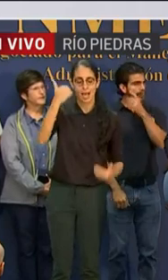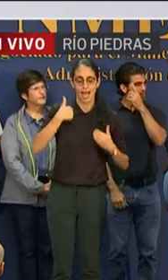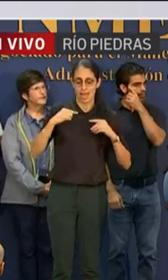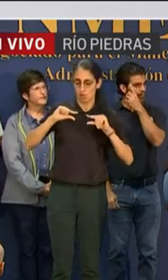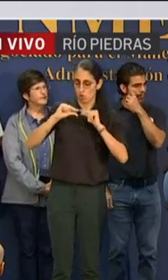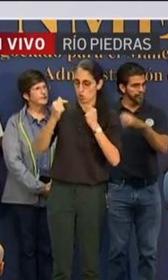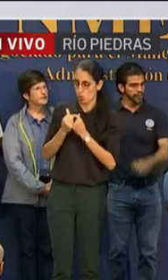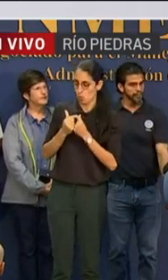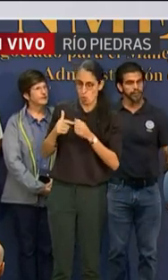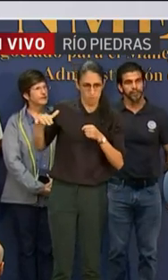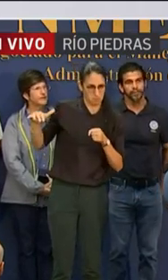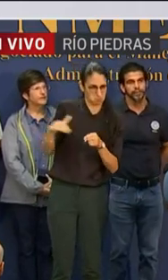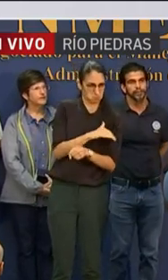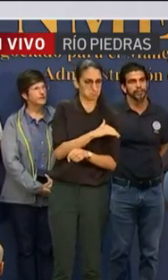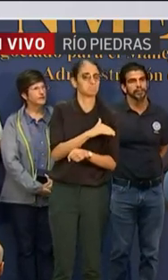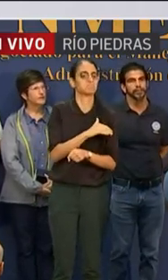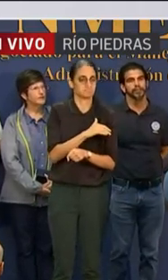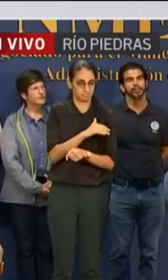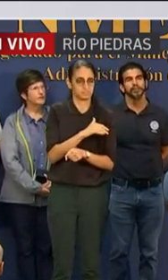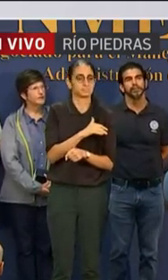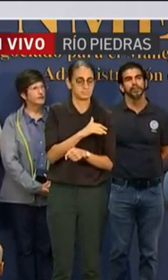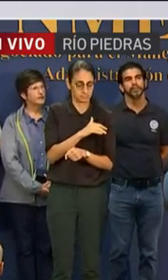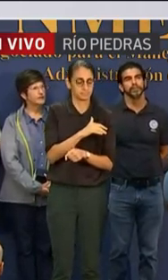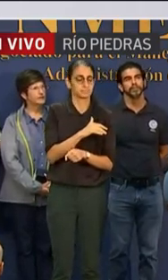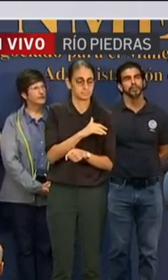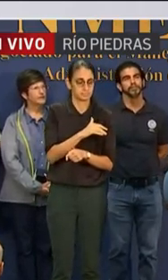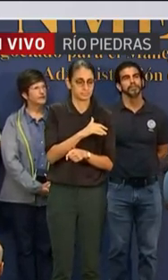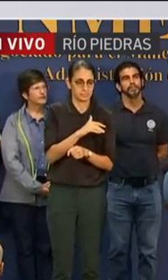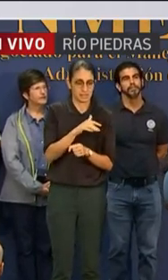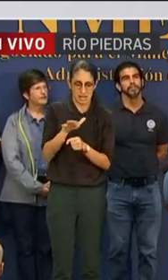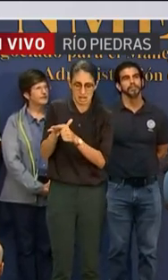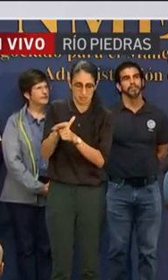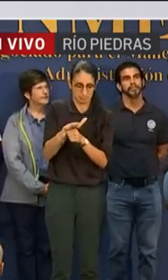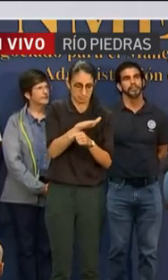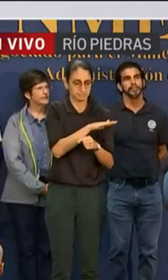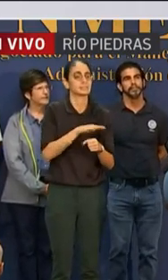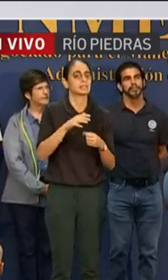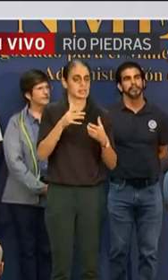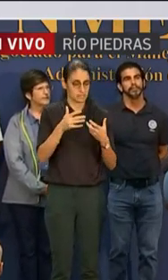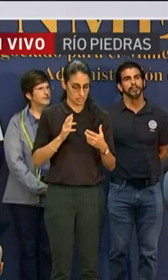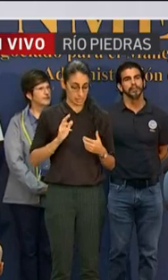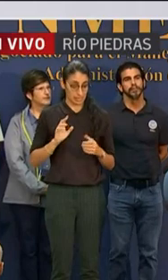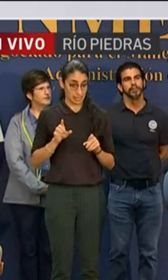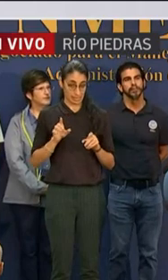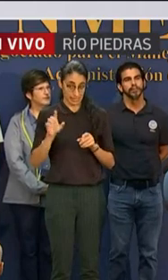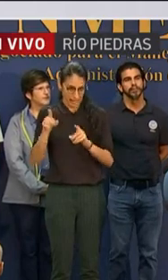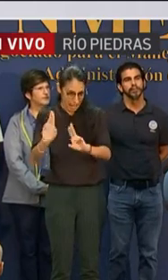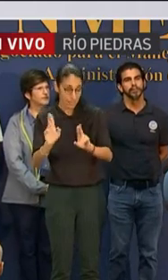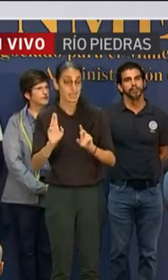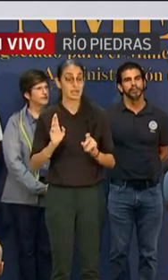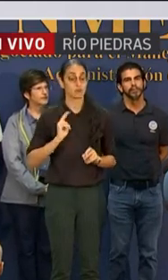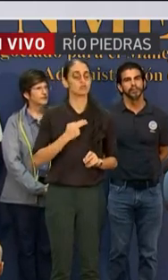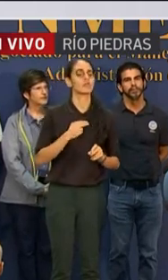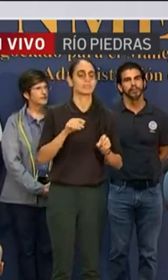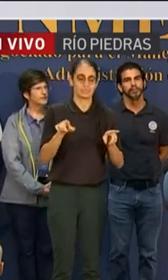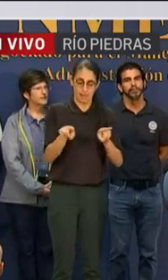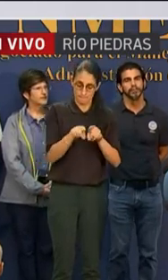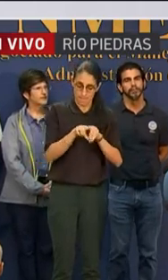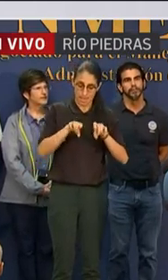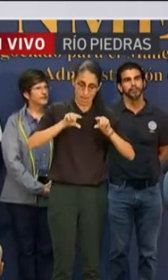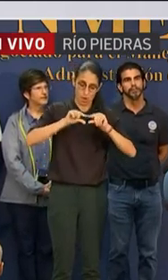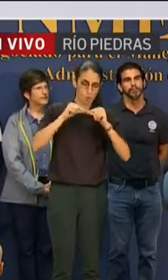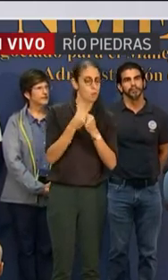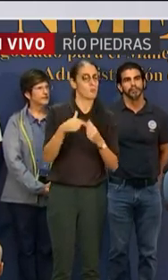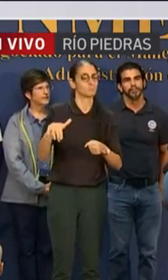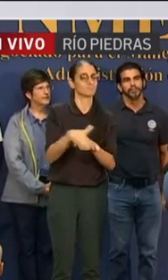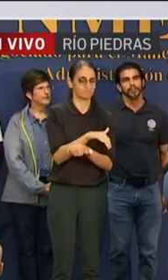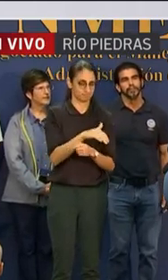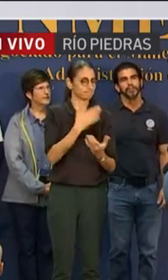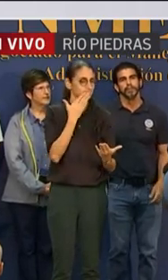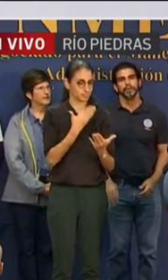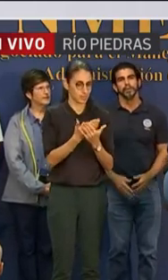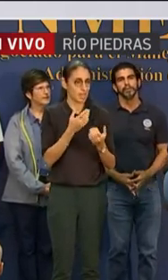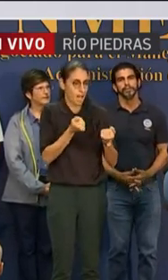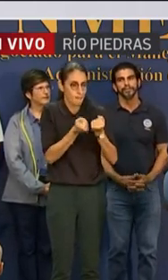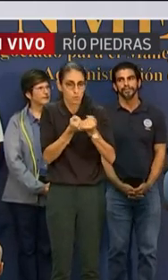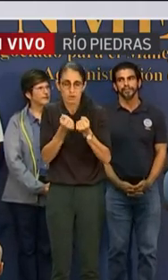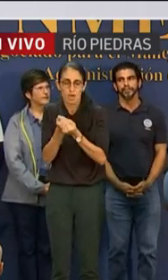Y POR LAS EXPERIENCIAS QUE